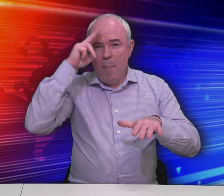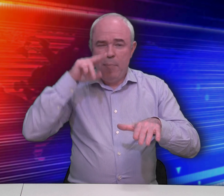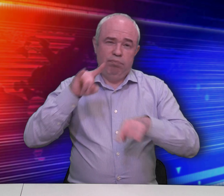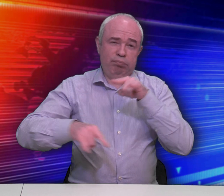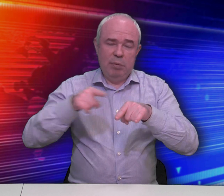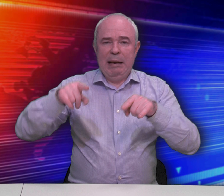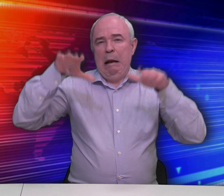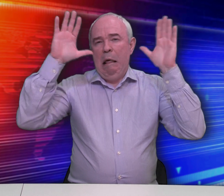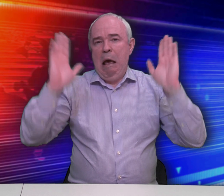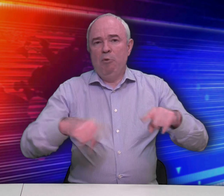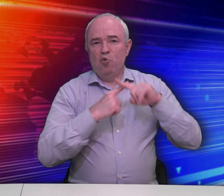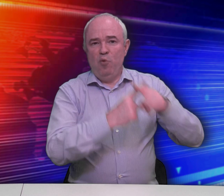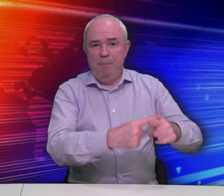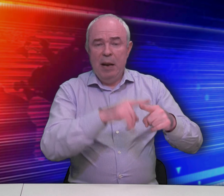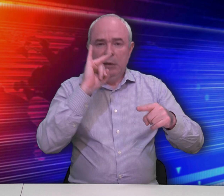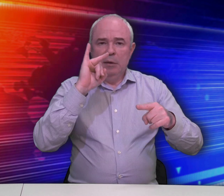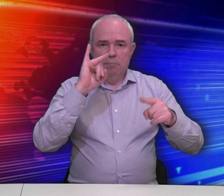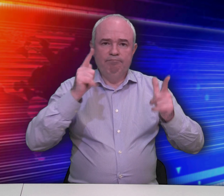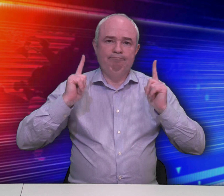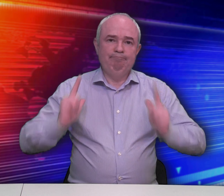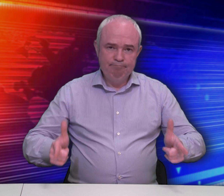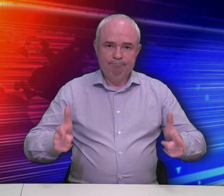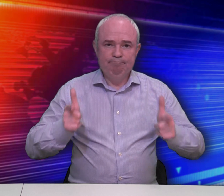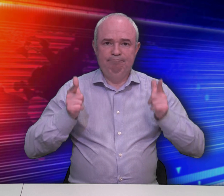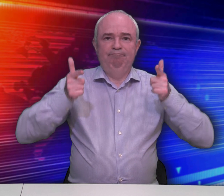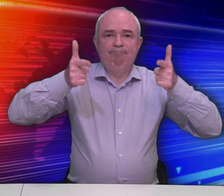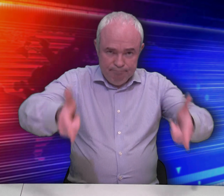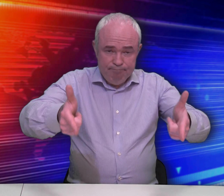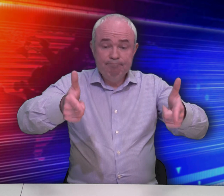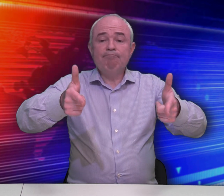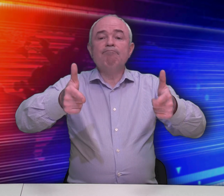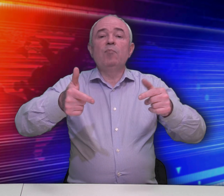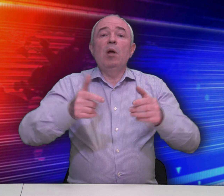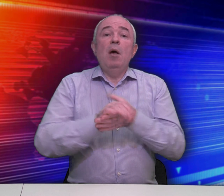Однако в итоге он поддался уговорам отца и принял этот вызов.